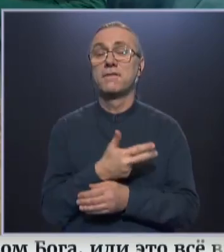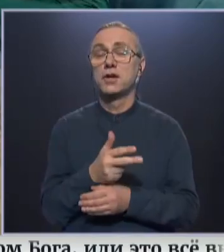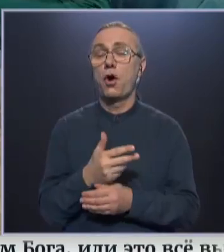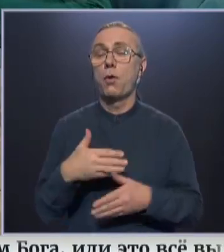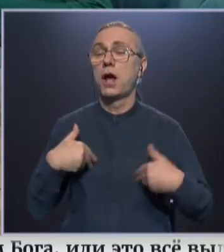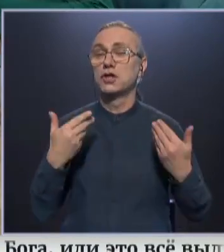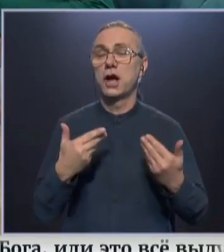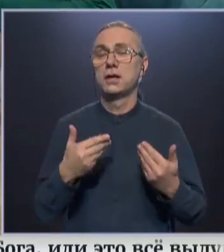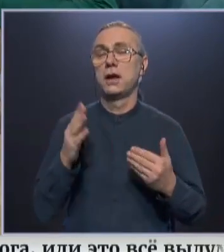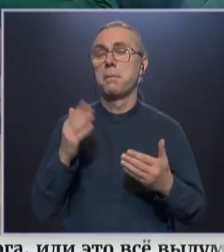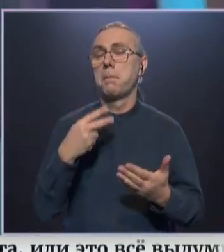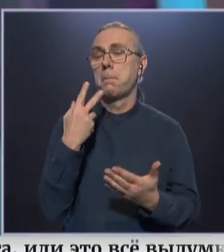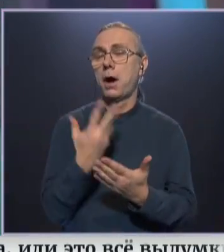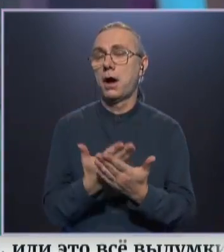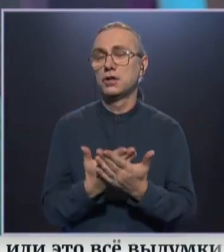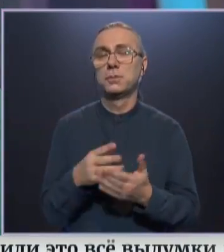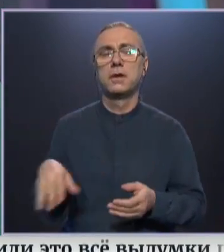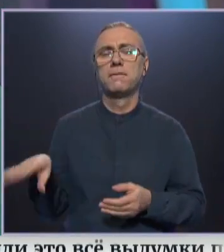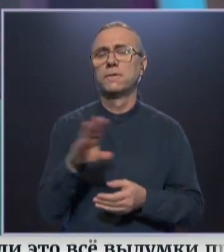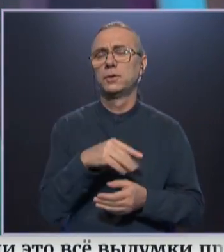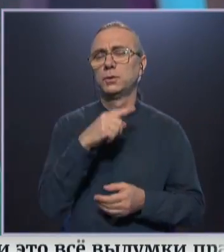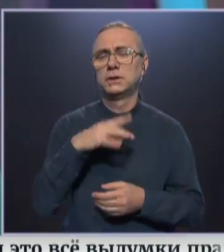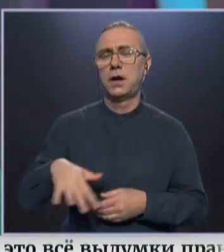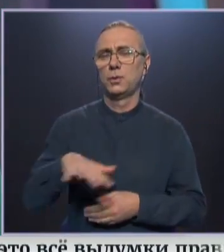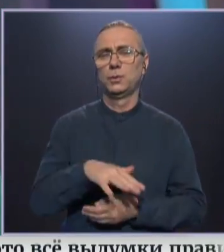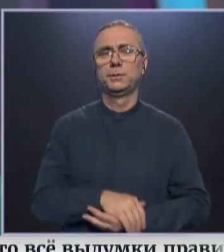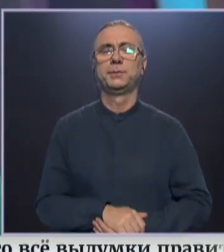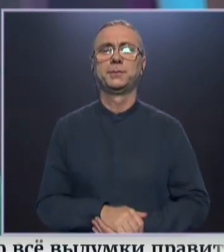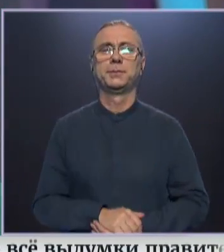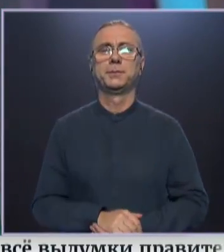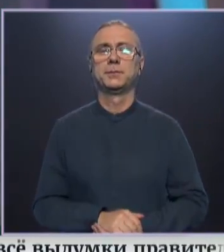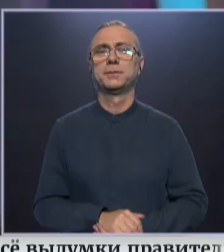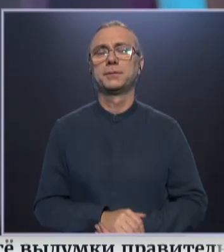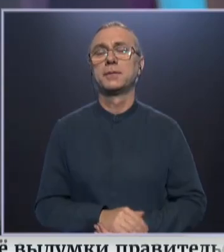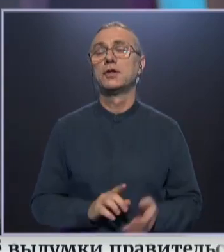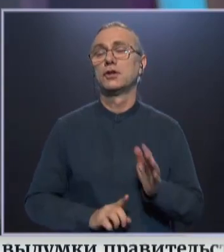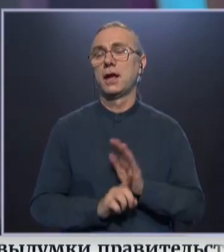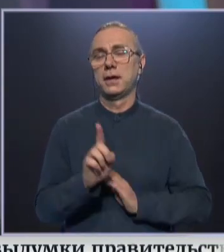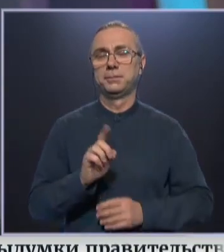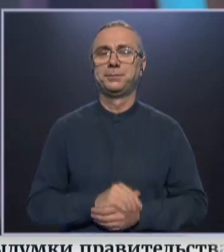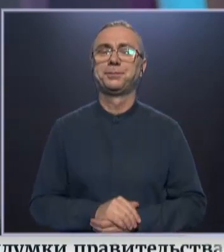у бабушки то что вас на самом деле волнует Давайте начинать Батюшка добрый вечер Скажите пожалуйста